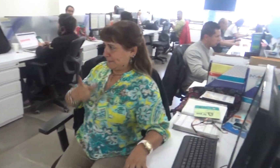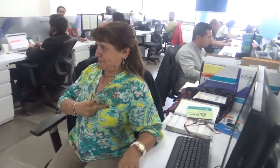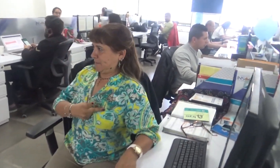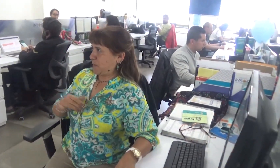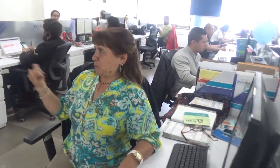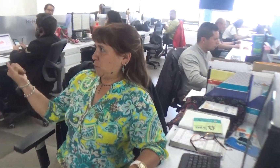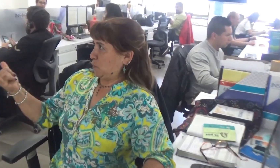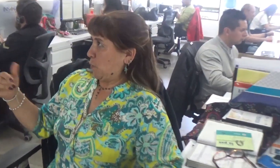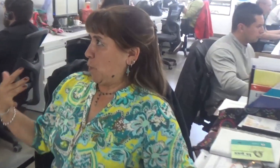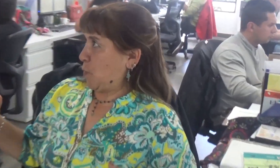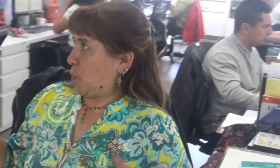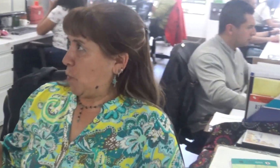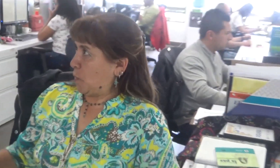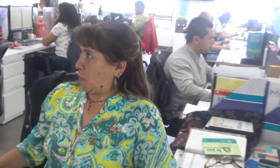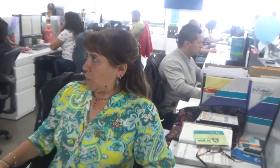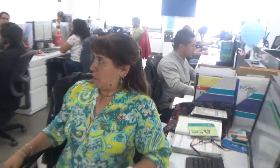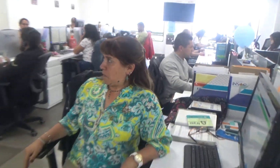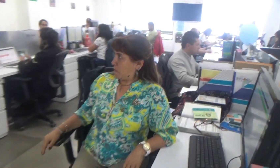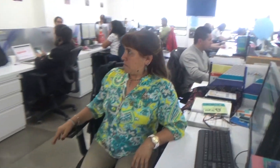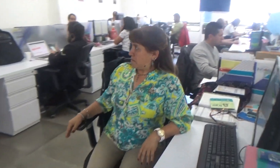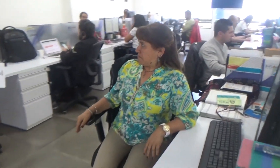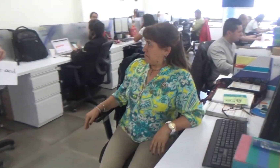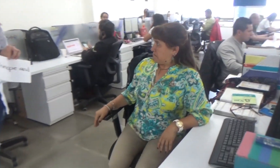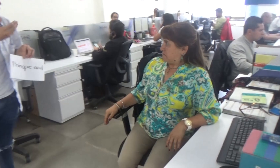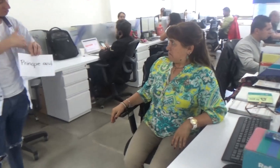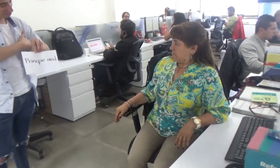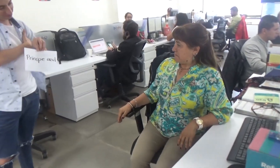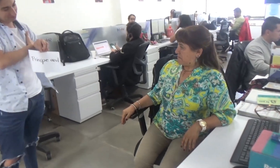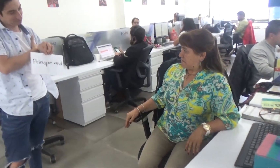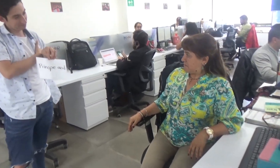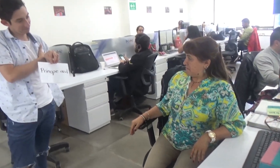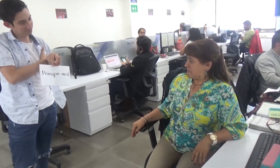¡uy! Príncipe azul. ¿Al ver esto qué piensas?